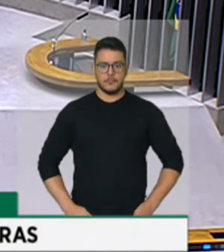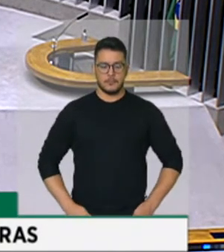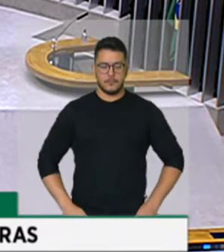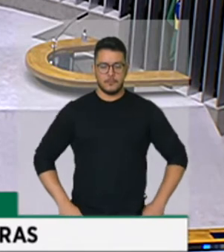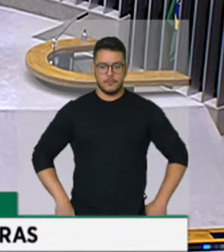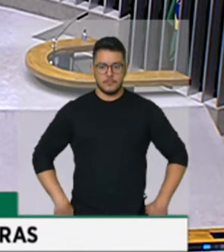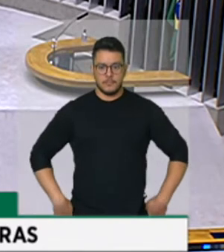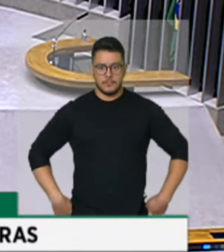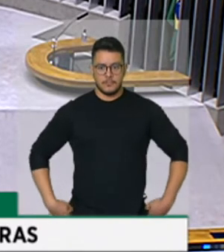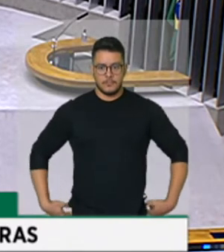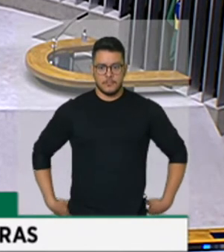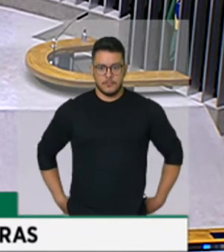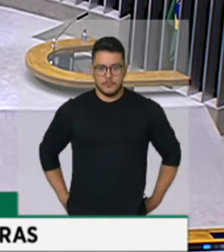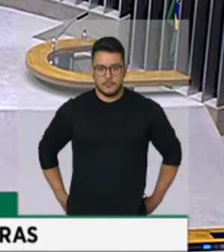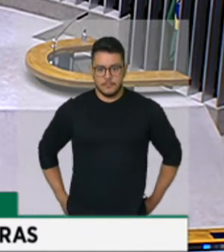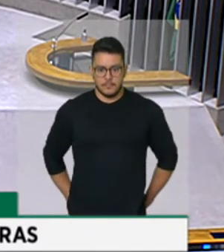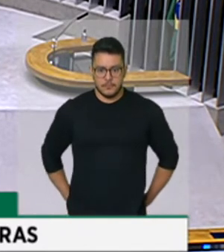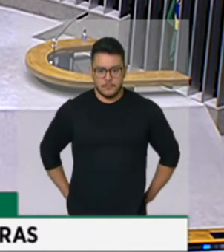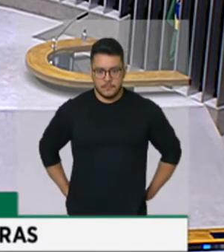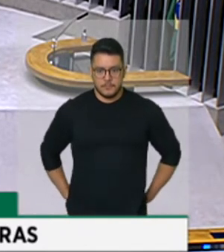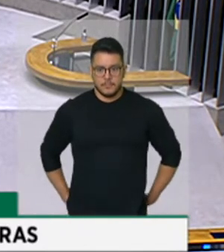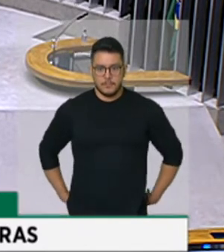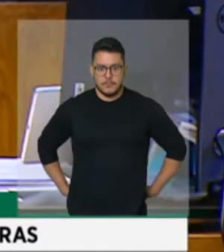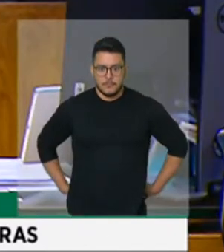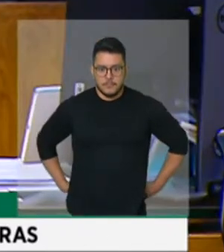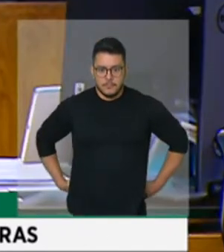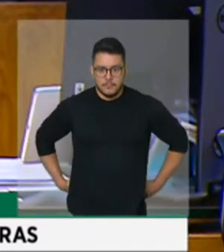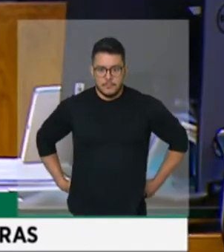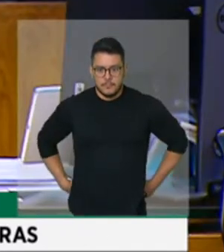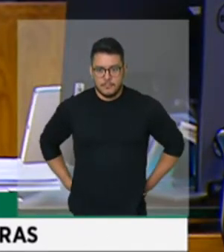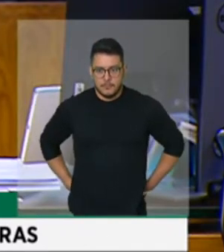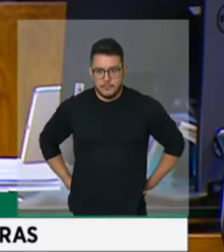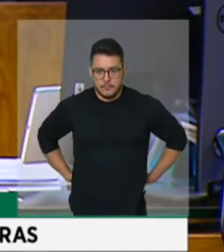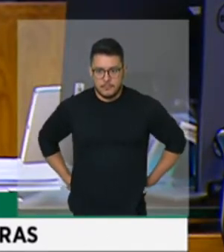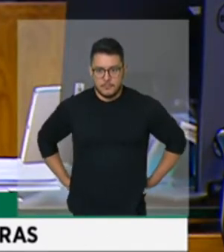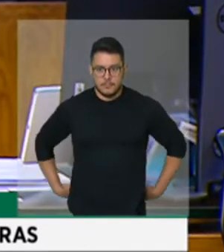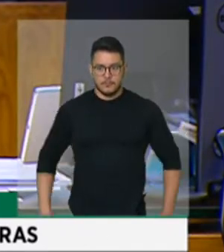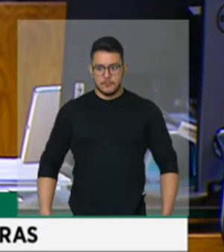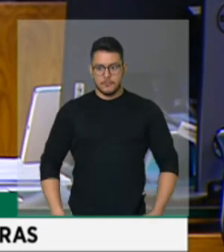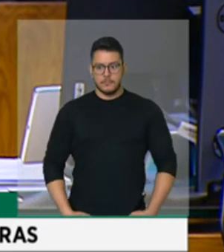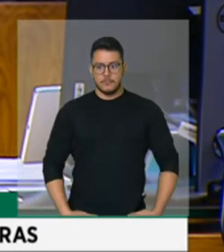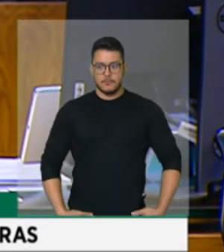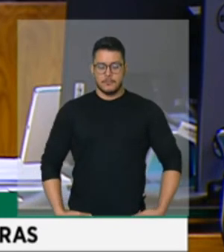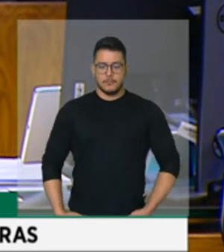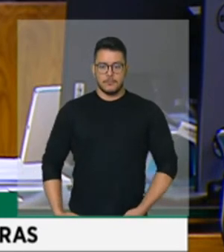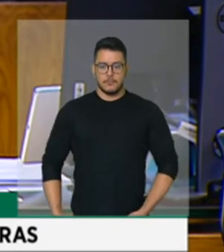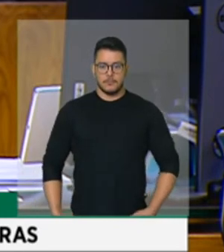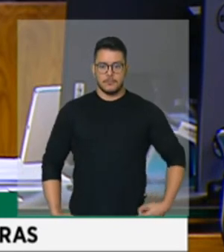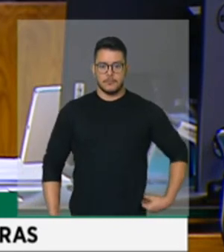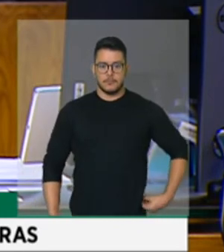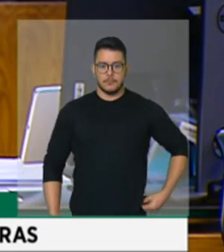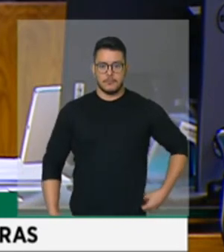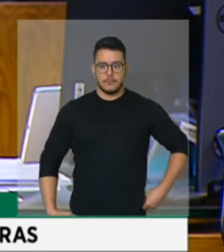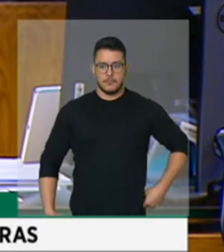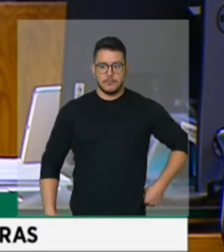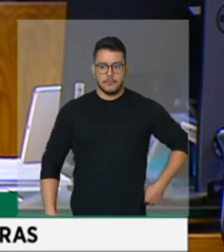DEPUTADO FREIXO. -- [PRESIDENTE]: DEPUTADO MARCEL VAN HATEN. -- [DEPUTADO]: PRESIDENTE ARTHUR. -- [PRESIDENTE]: NÃO VAI FALAR? -- [DEPUTADO]: ELE